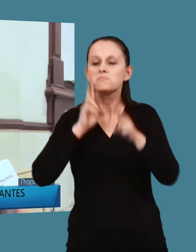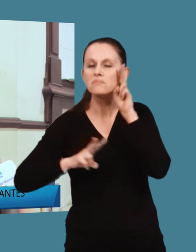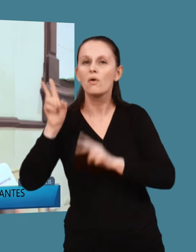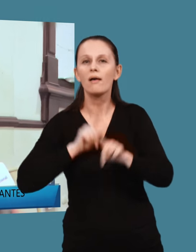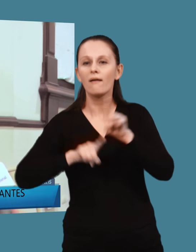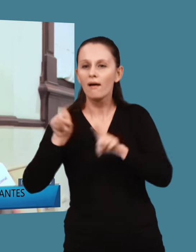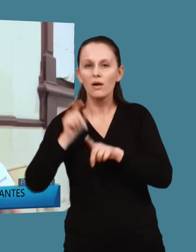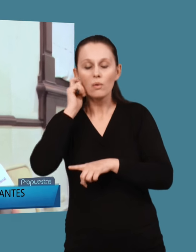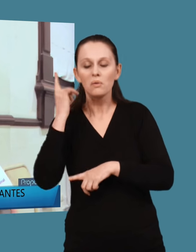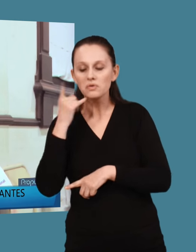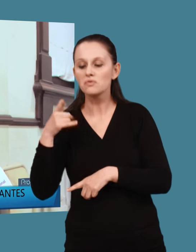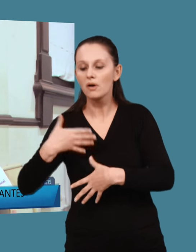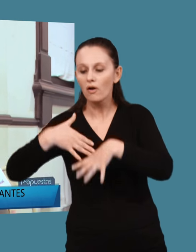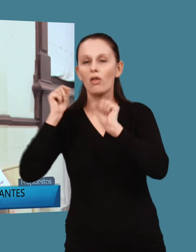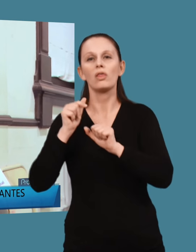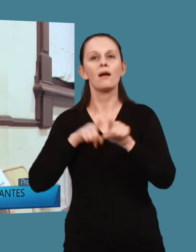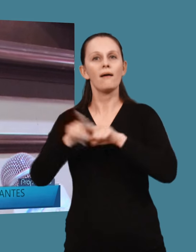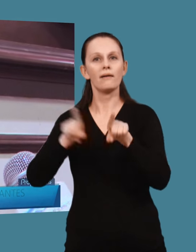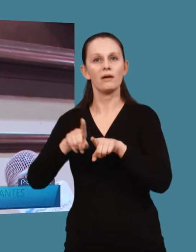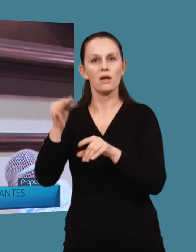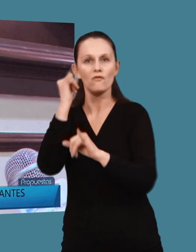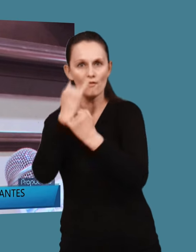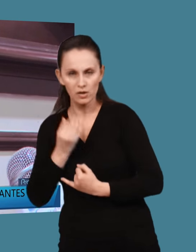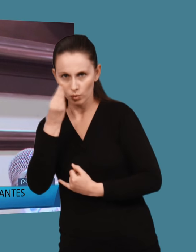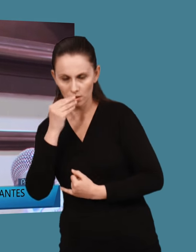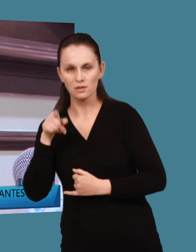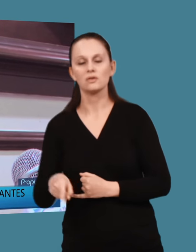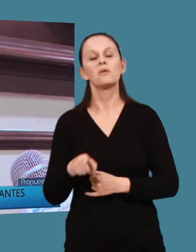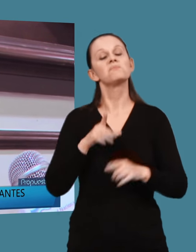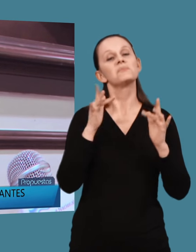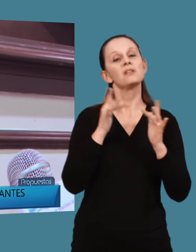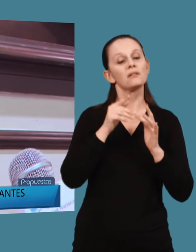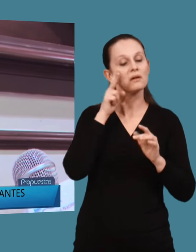Encontré la Licenciatura en Nutrición Por Internet, a través de eso, me fijé ahí,